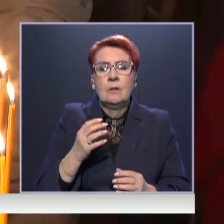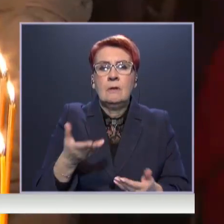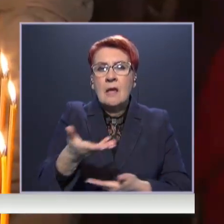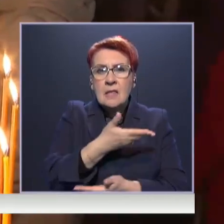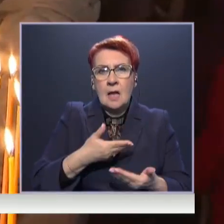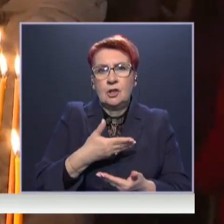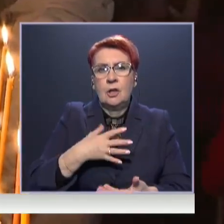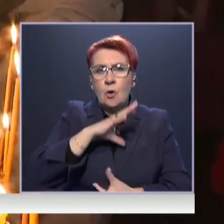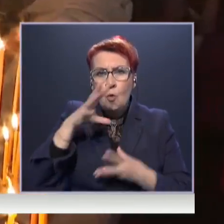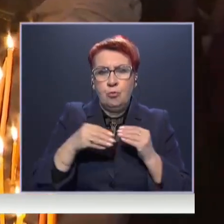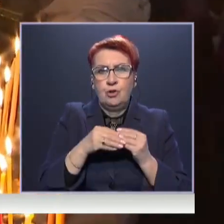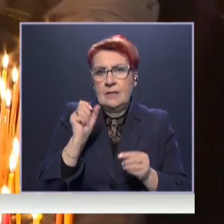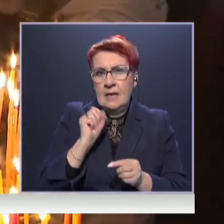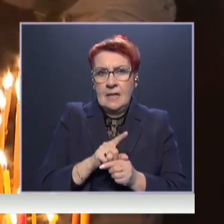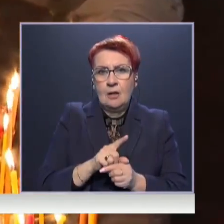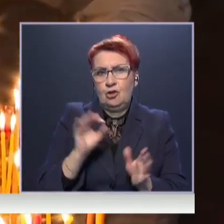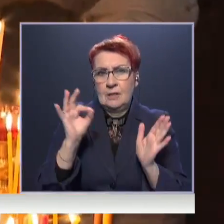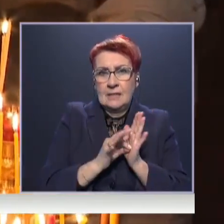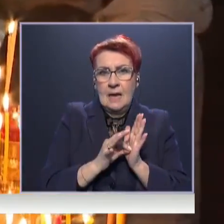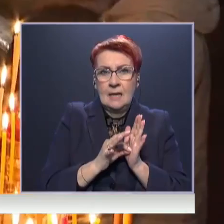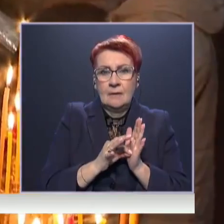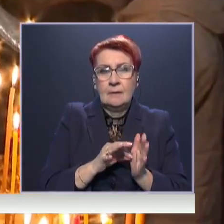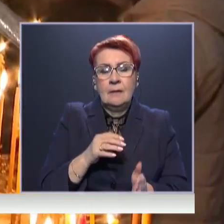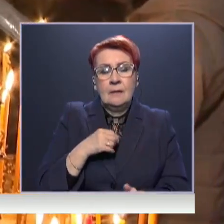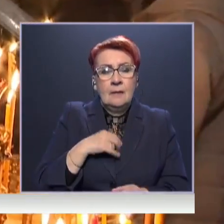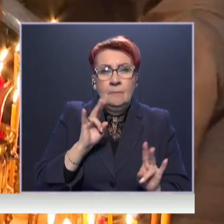задача нам Я думаю не стоит бояться никаких вызовов